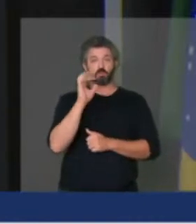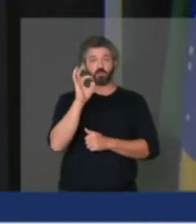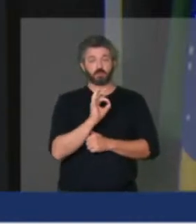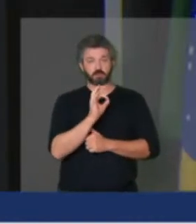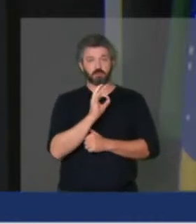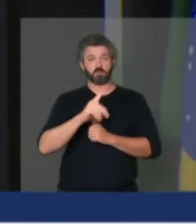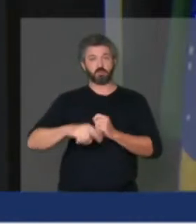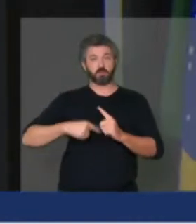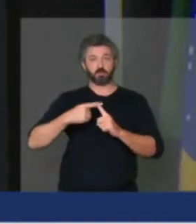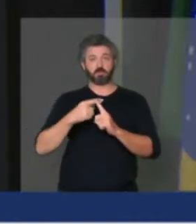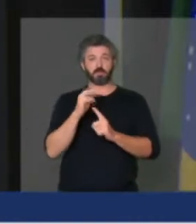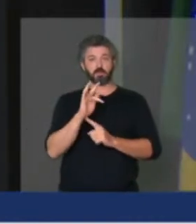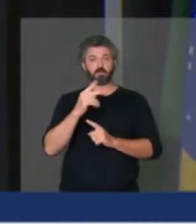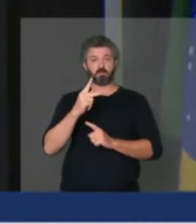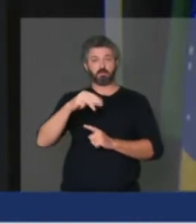1% A MAIS DO FPM QUE HOJE CONSEGUIMOS APROVAR COM O